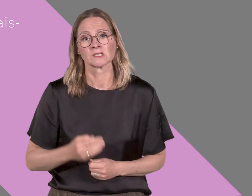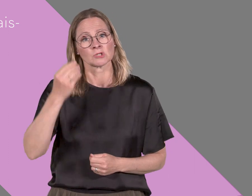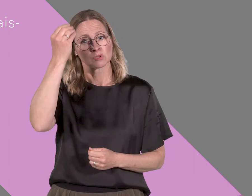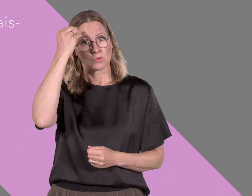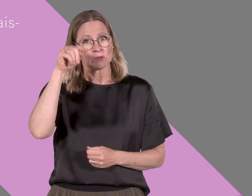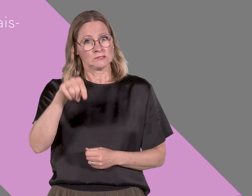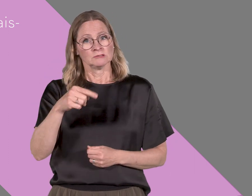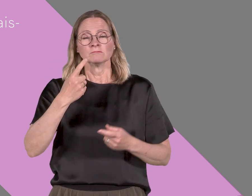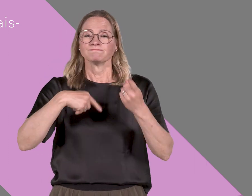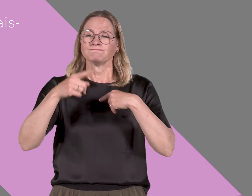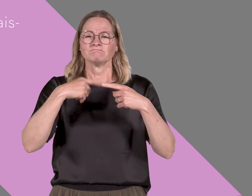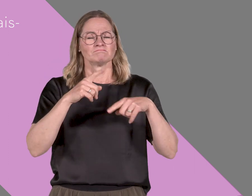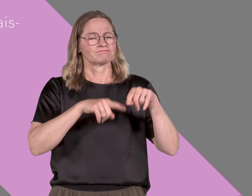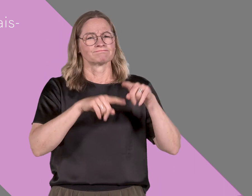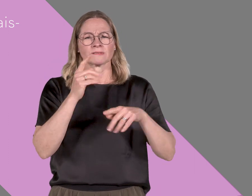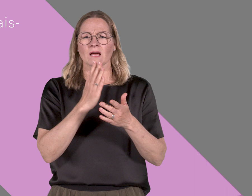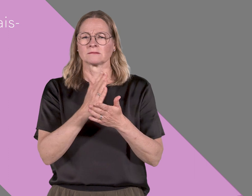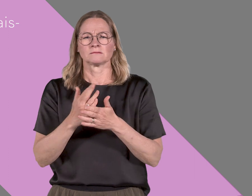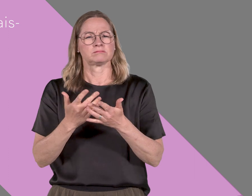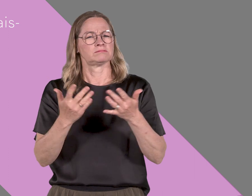Kurssilla keskustellaan erilaisista asioista, -